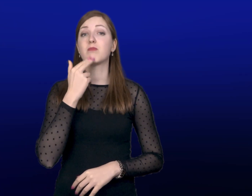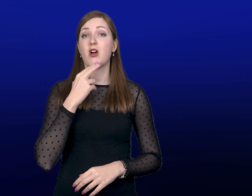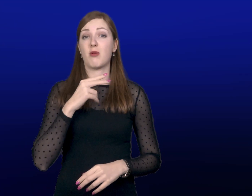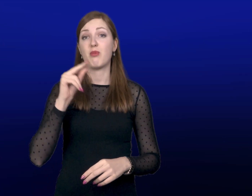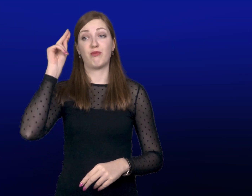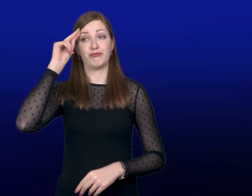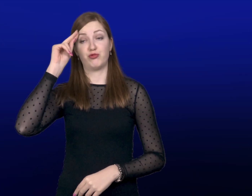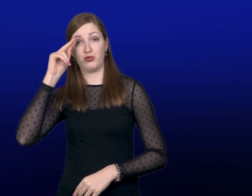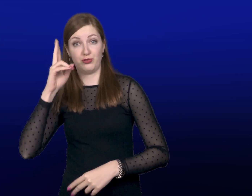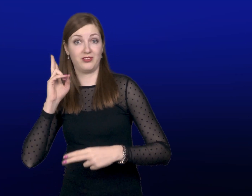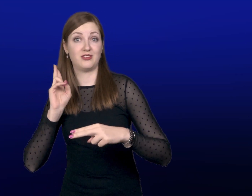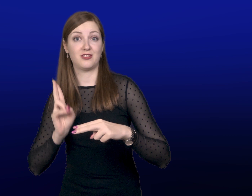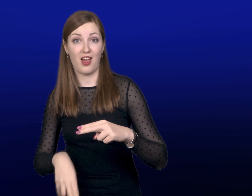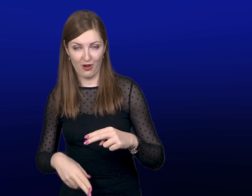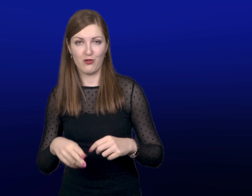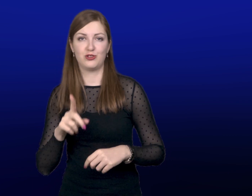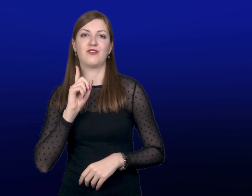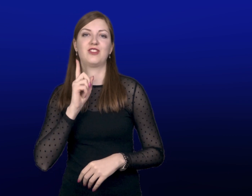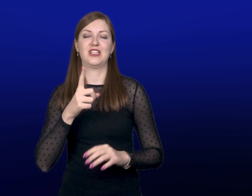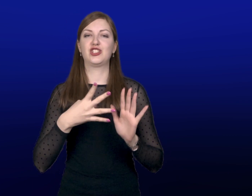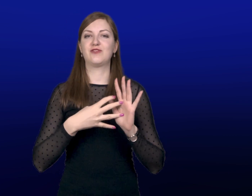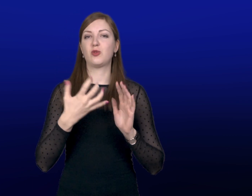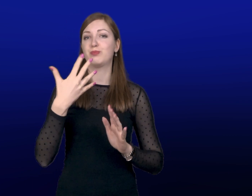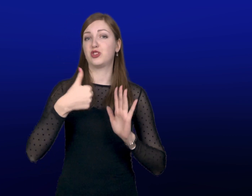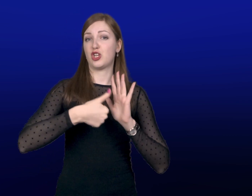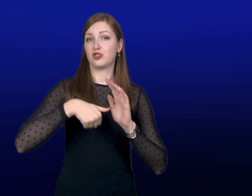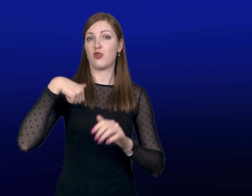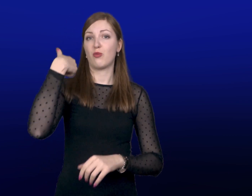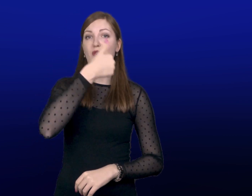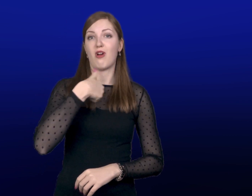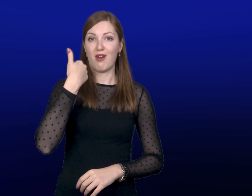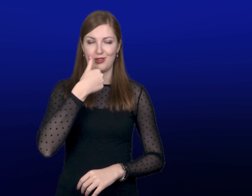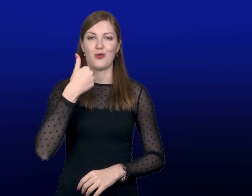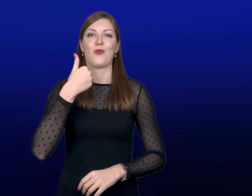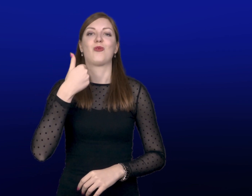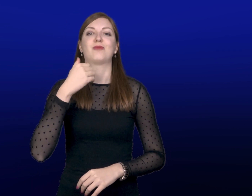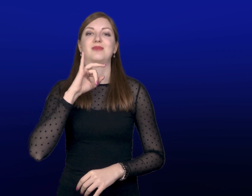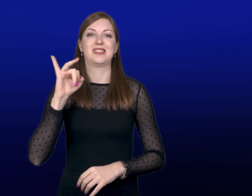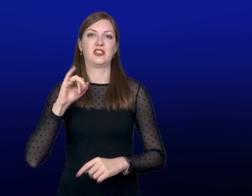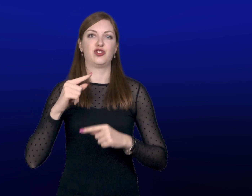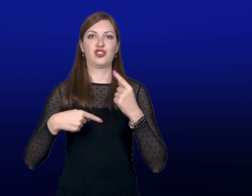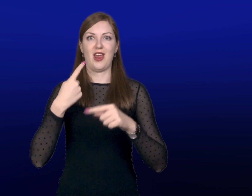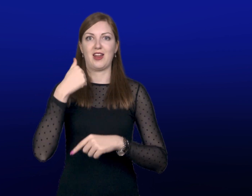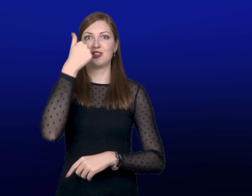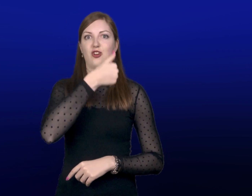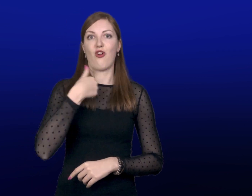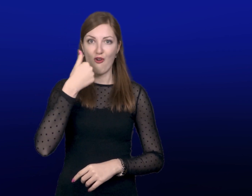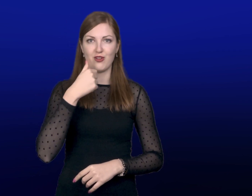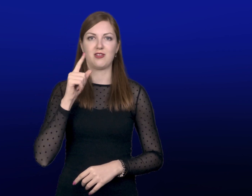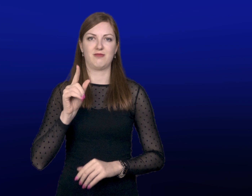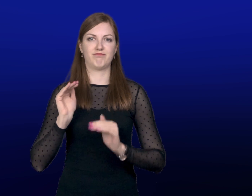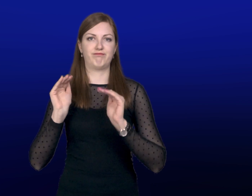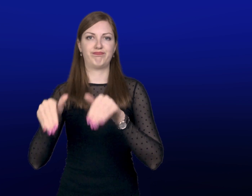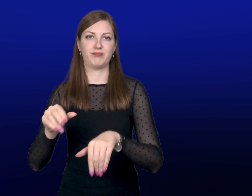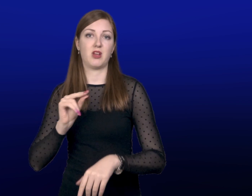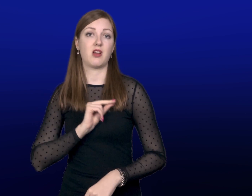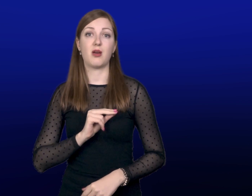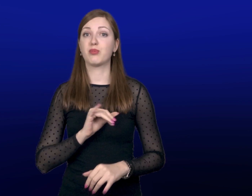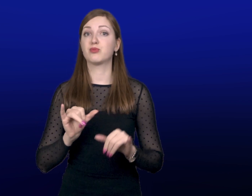Трудовую деятельность Н.В. Бобова начала в 1957 году, спустя год после окончания школы,